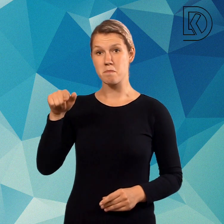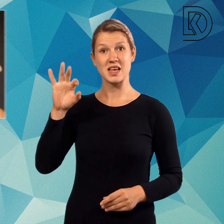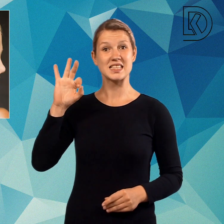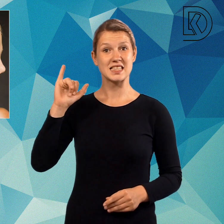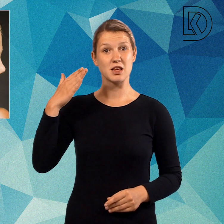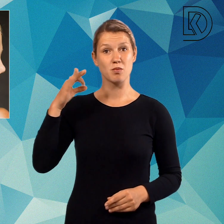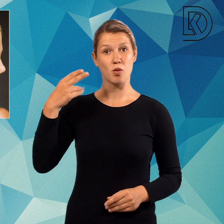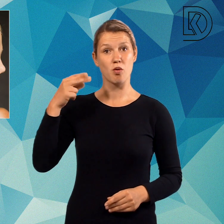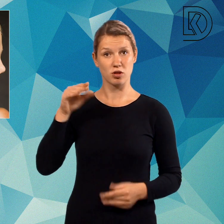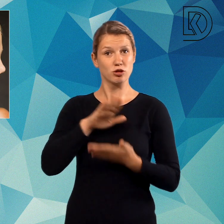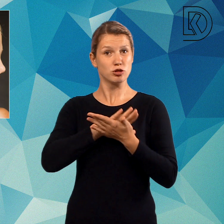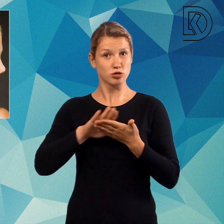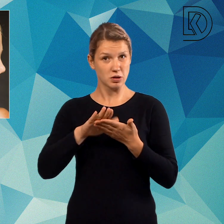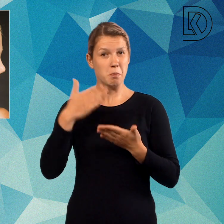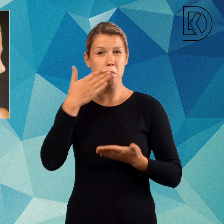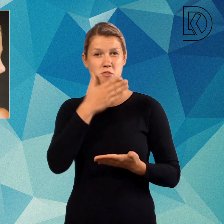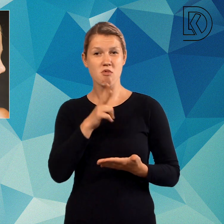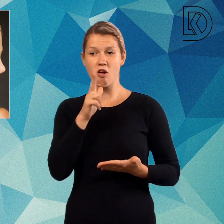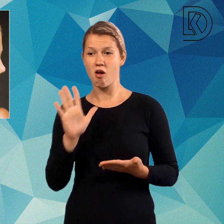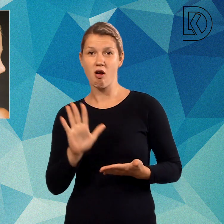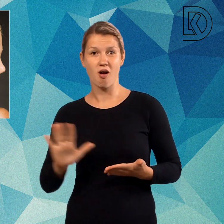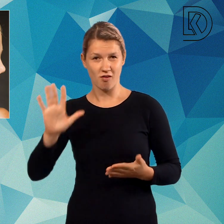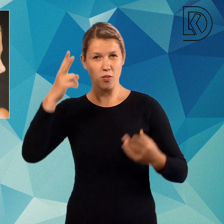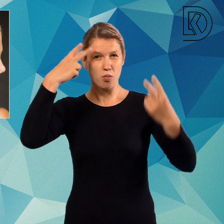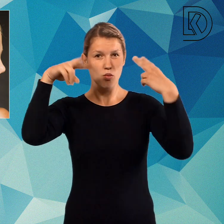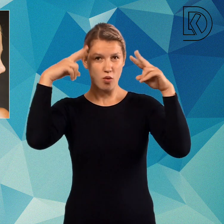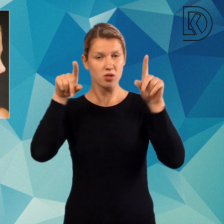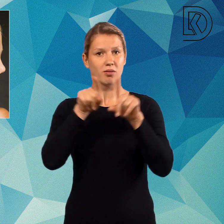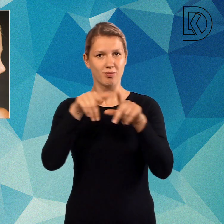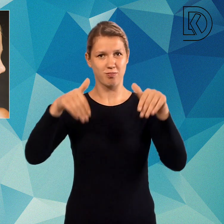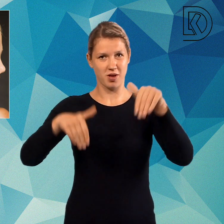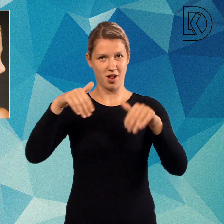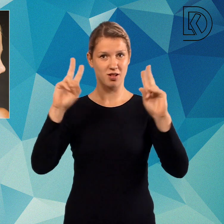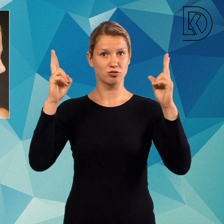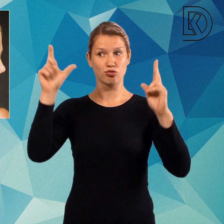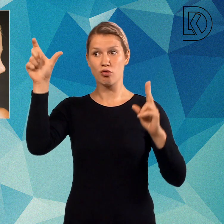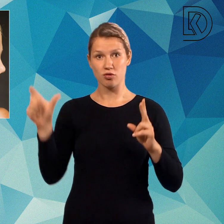Simone Botha Welgemoed yra Pietų Afrikos modelis ir baleto šokėja.